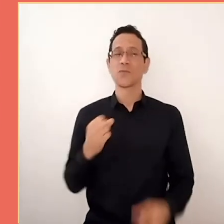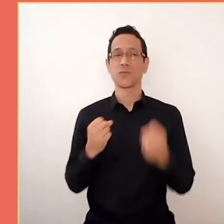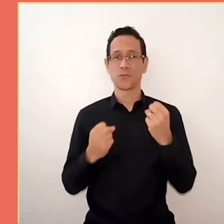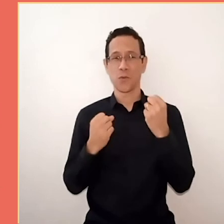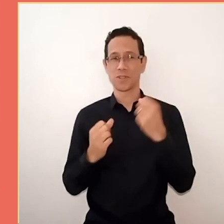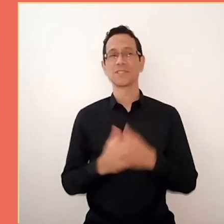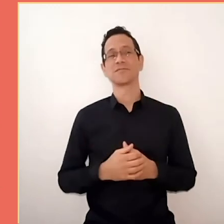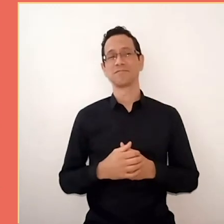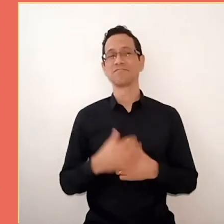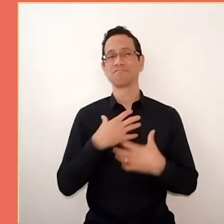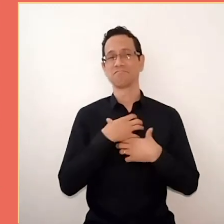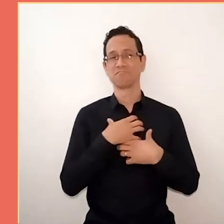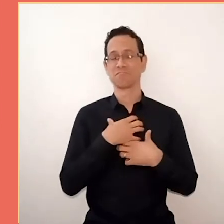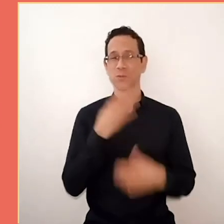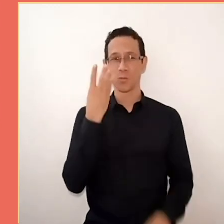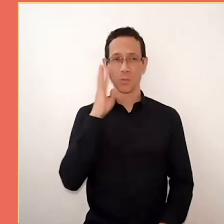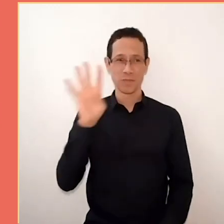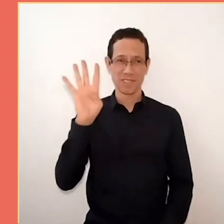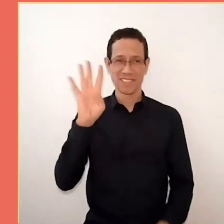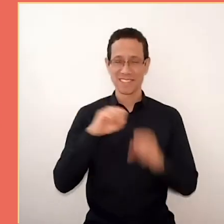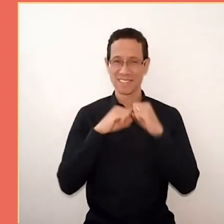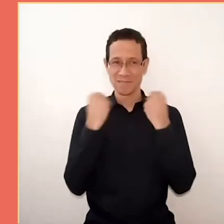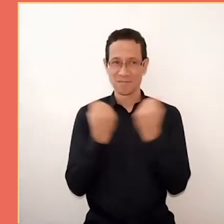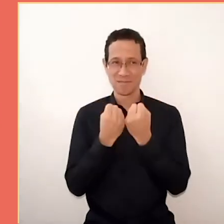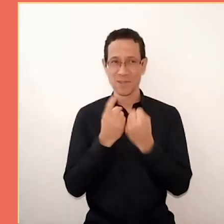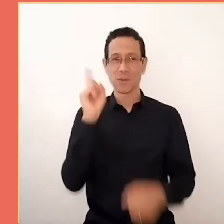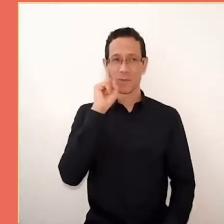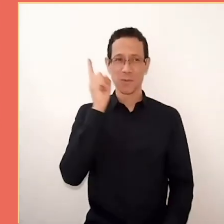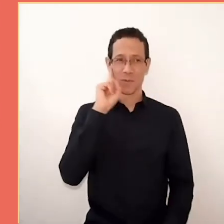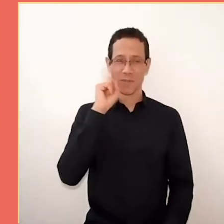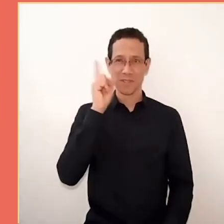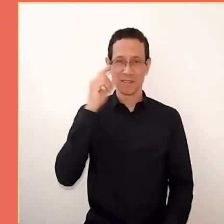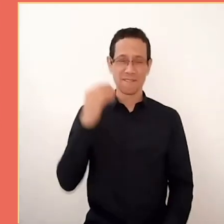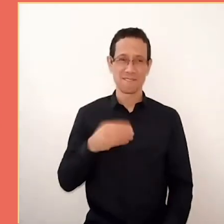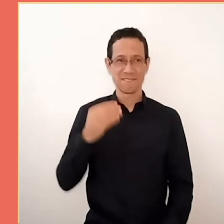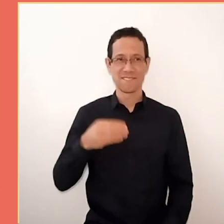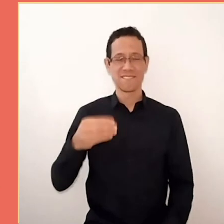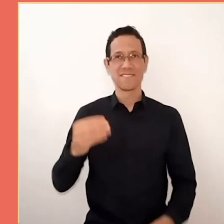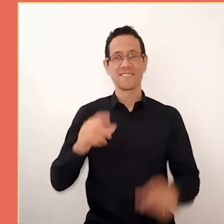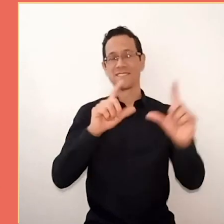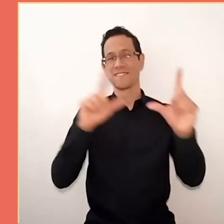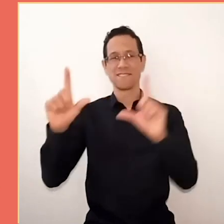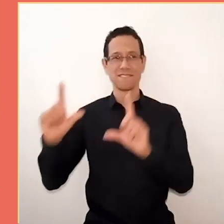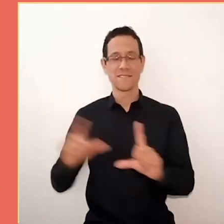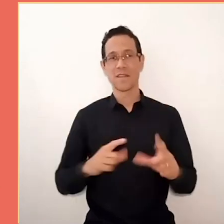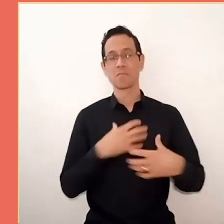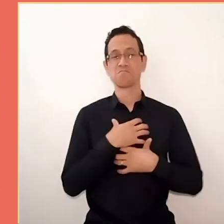nesses quatro dias de seminários, todo dia que terminava a mesa eu saía em êxtase mesmo